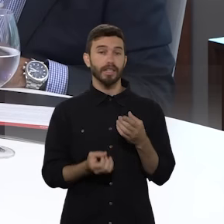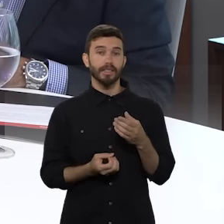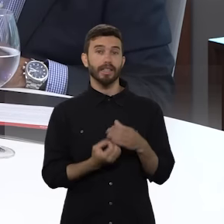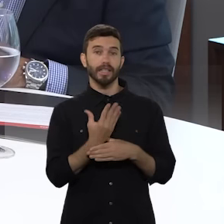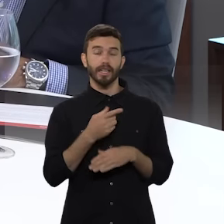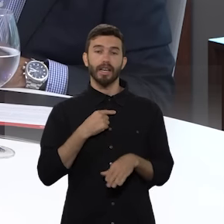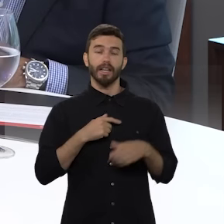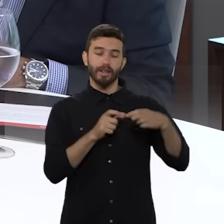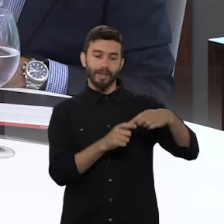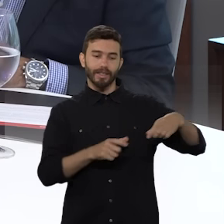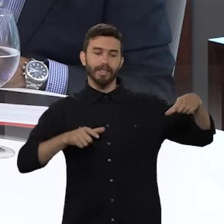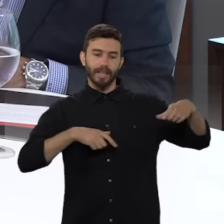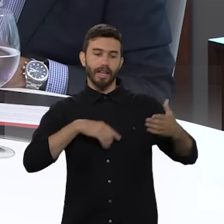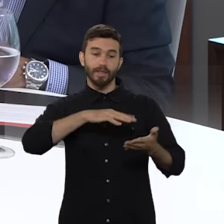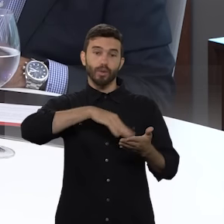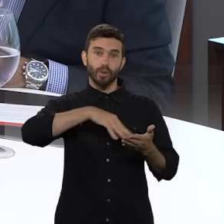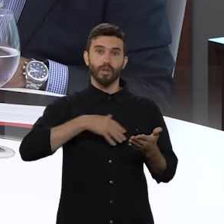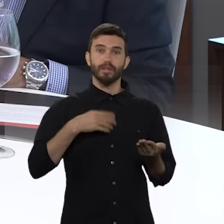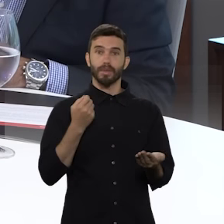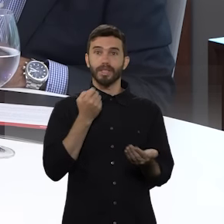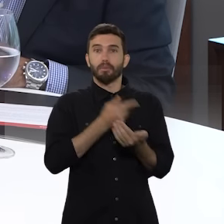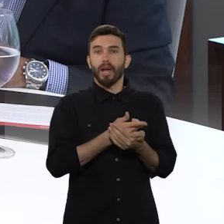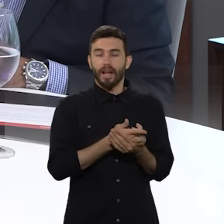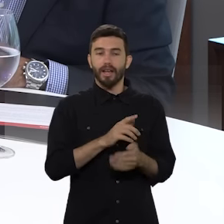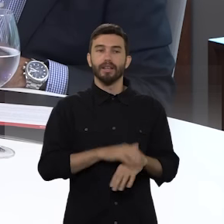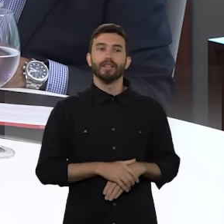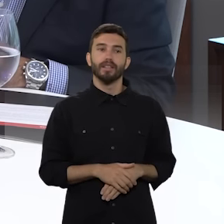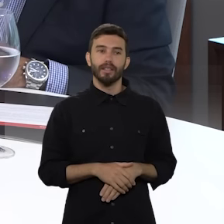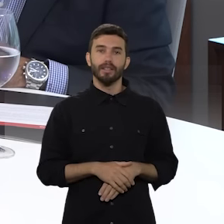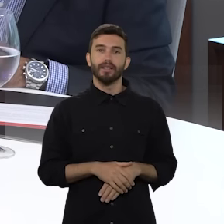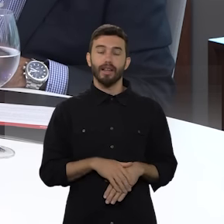energia, esses são os que de um modo geral... Os que mandam o boleto para casa, não é?